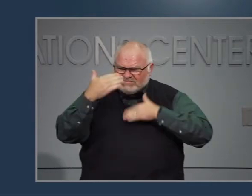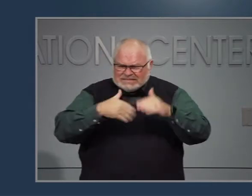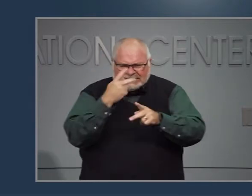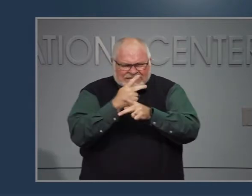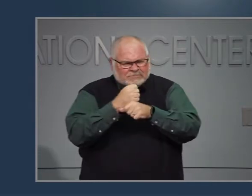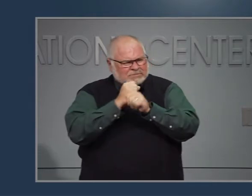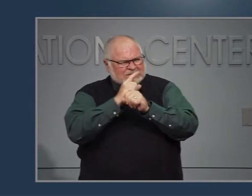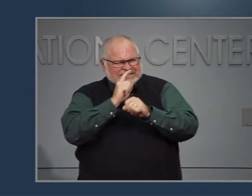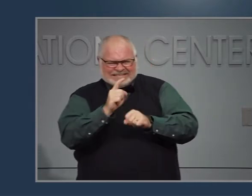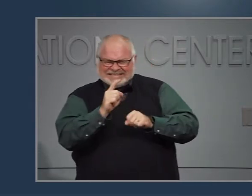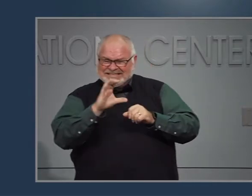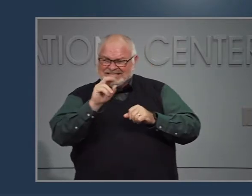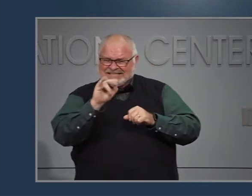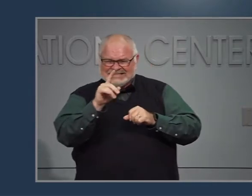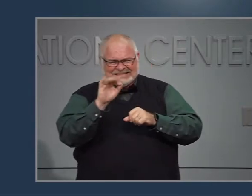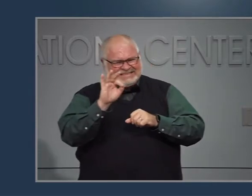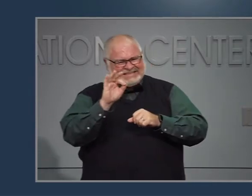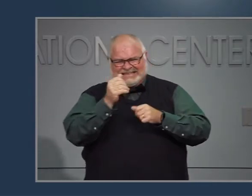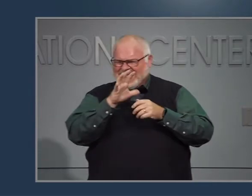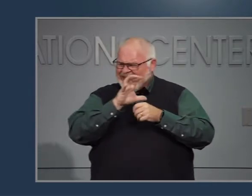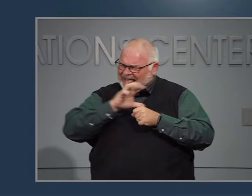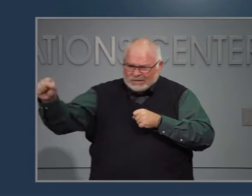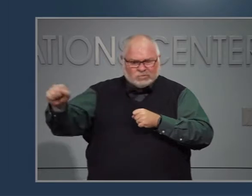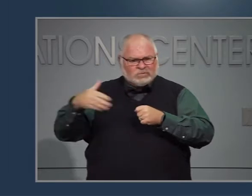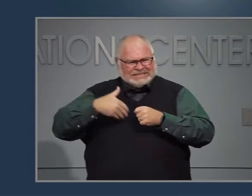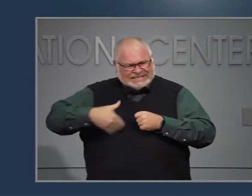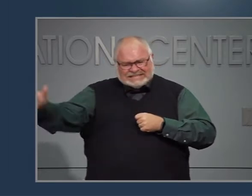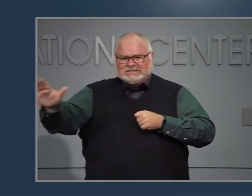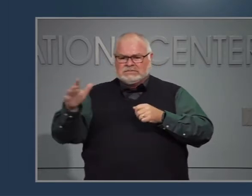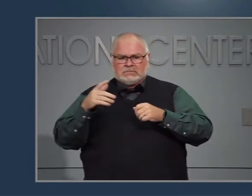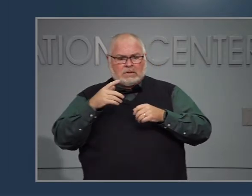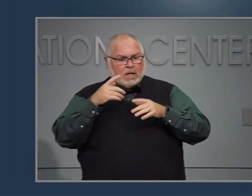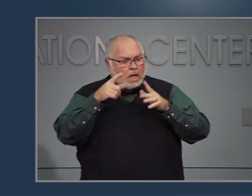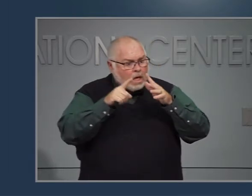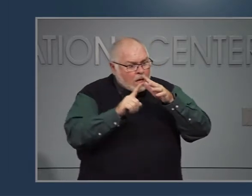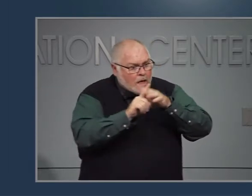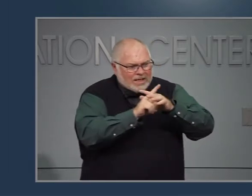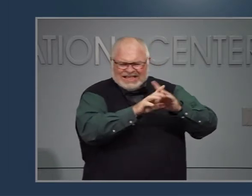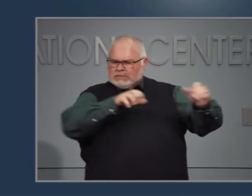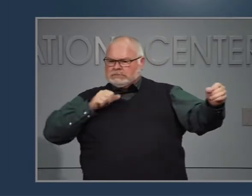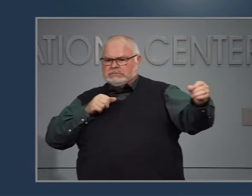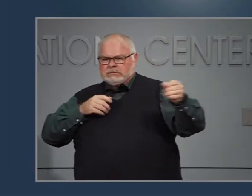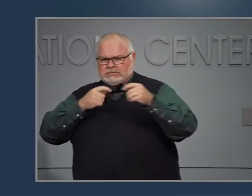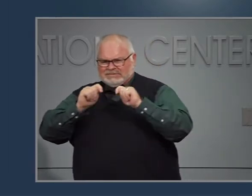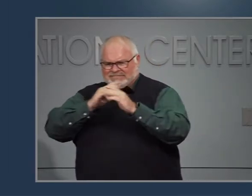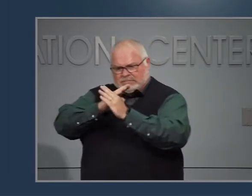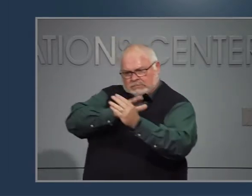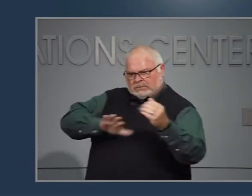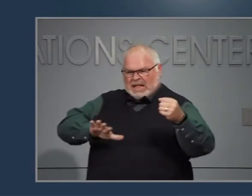para evitar tenir brotes desde el principio sabemos que Cobb y diecinueve.